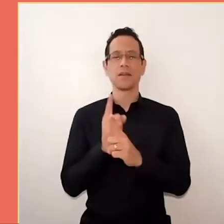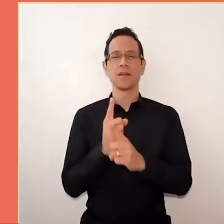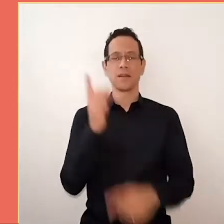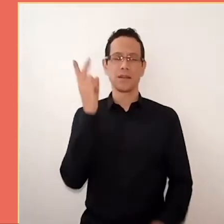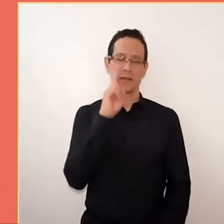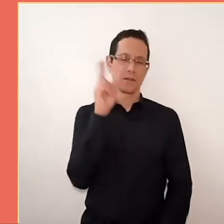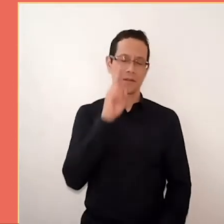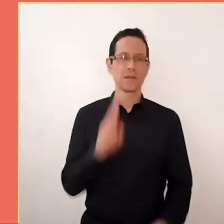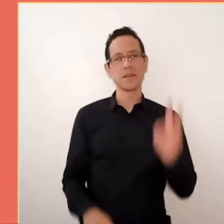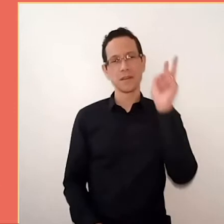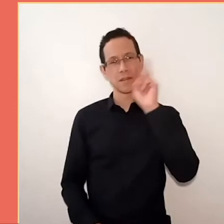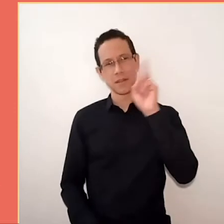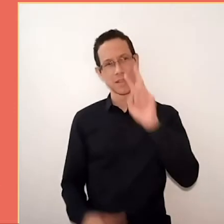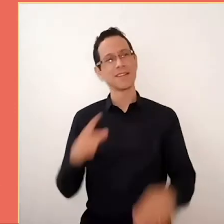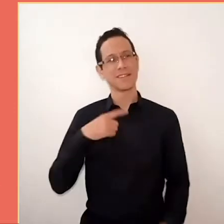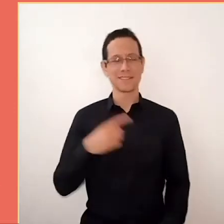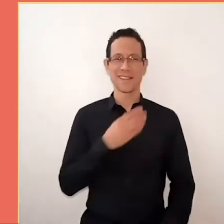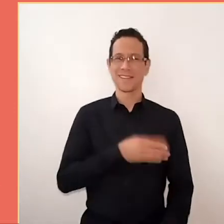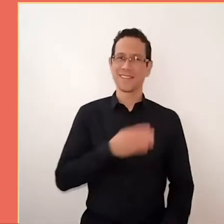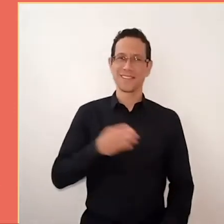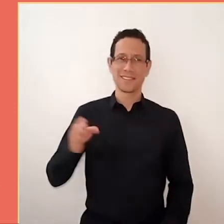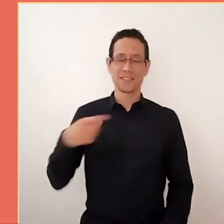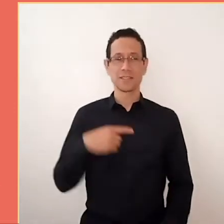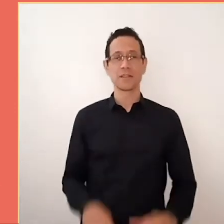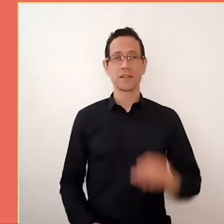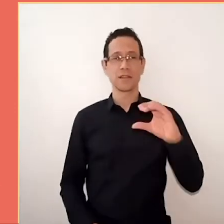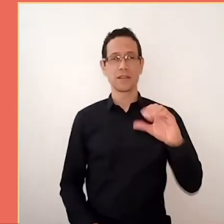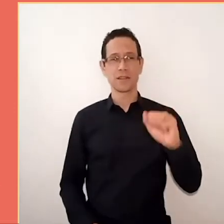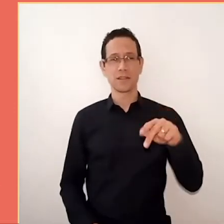Então, levar uma folha de capim santo e eles fecharem os olhos: